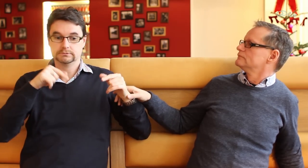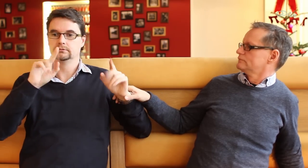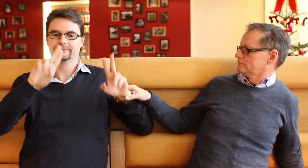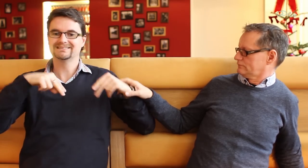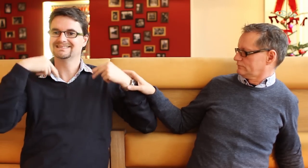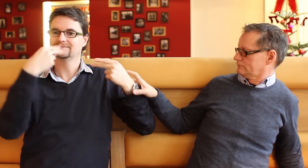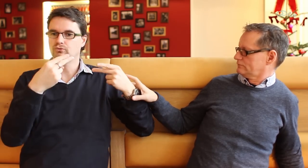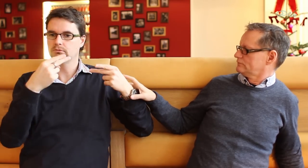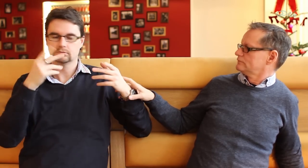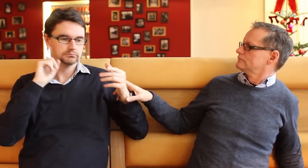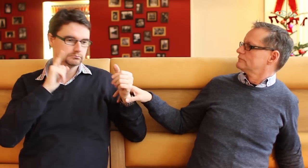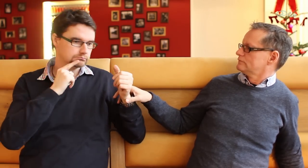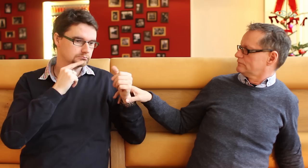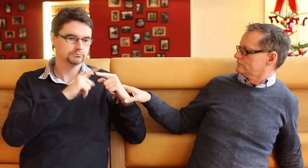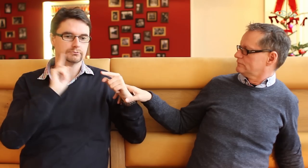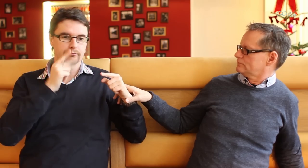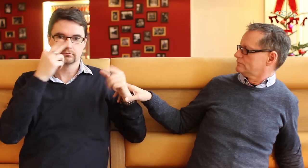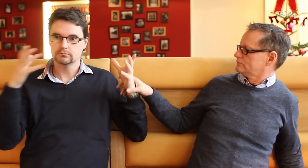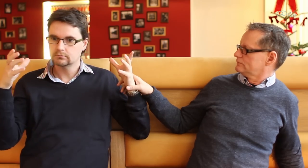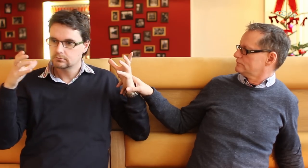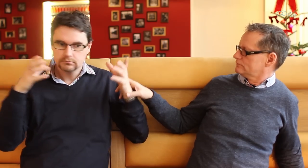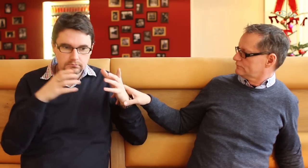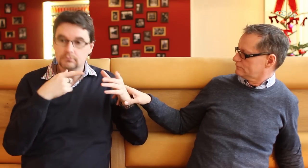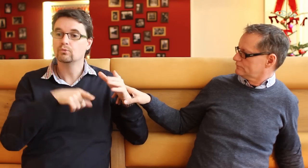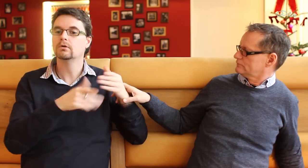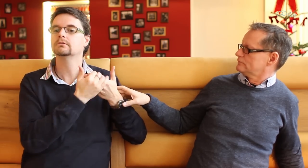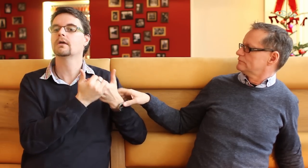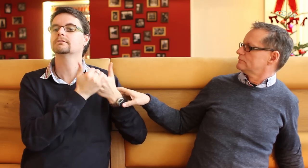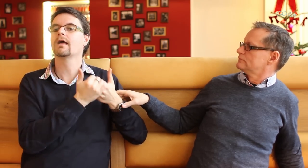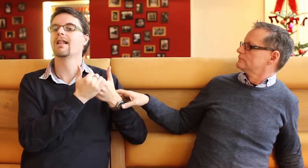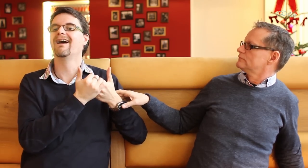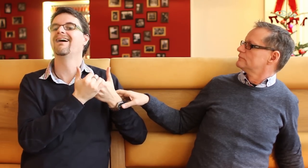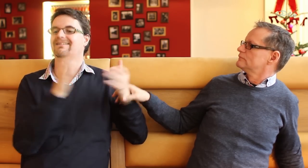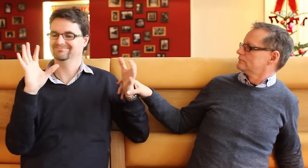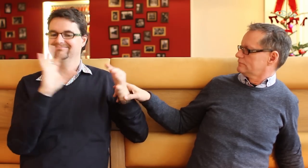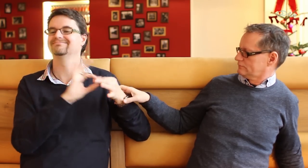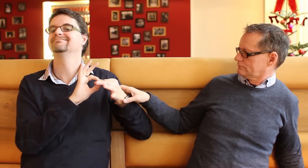Das hat sie getrennt. Heute ist die Entwicklung rückläufig. Taube und Taubblinde wachsen wieder mehr zusammen - durch das Taktile Gebärden!